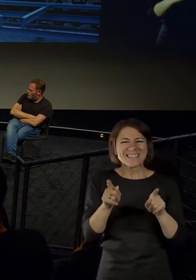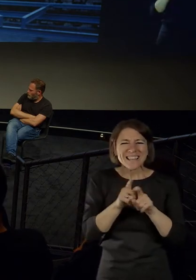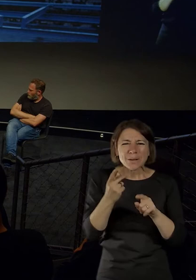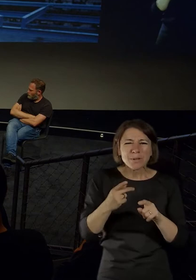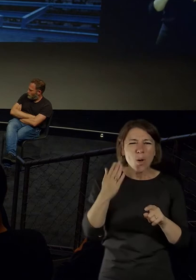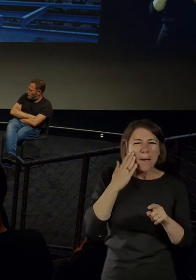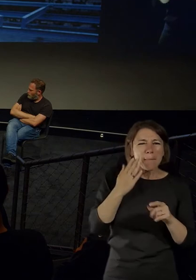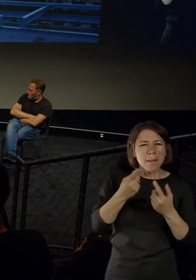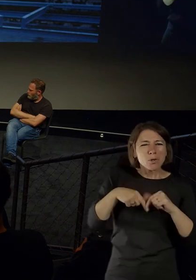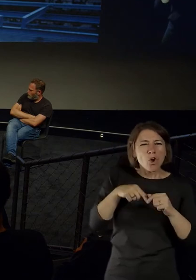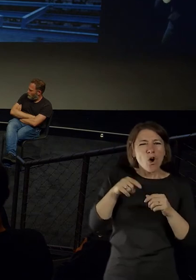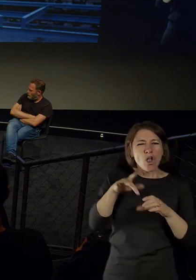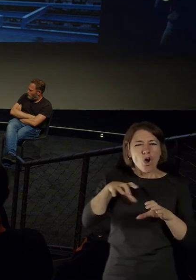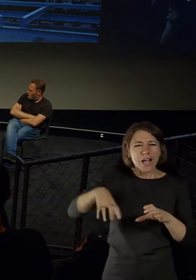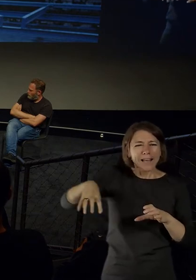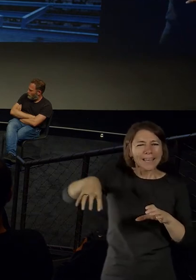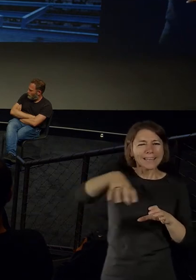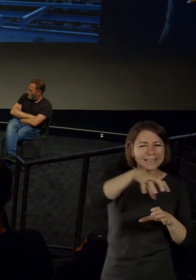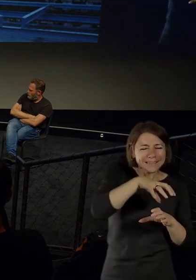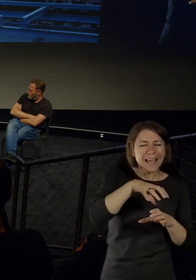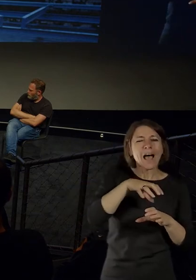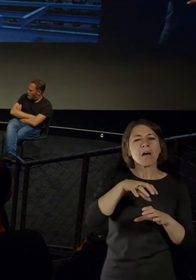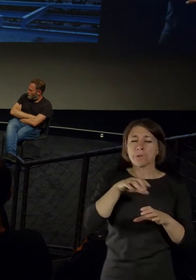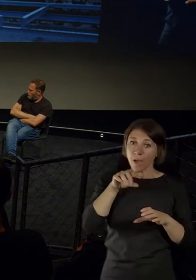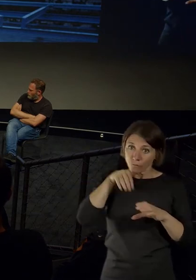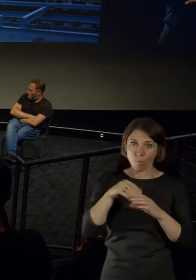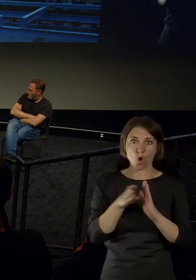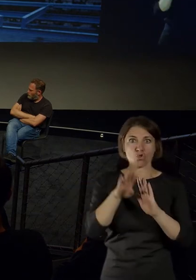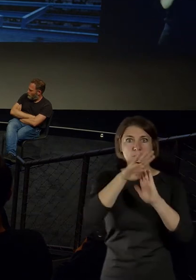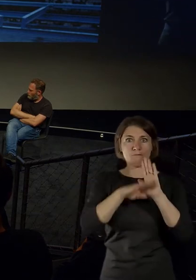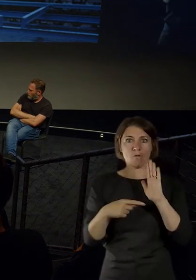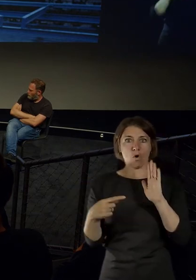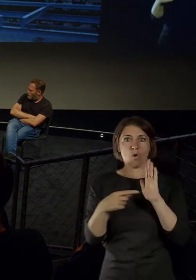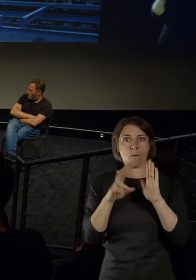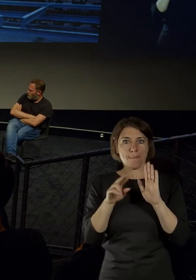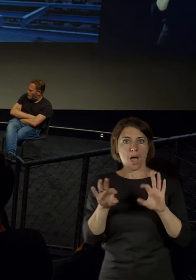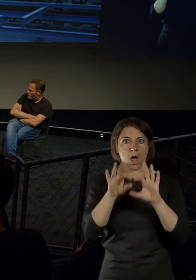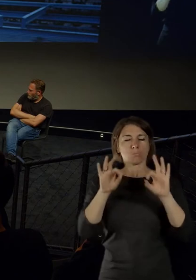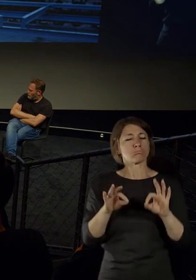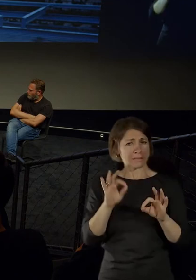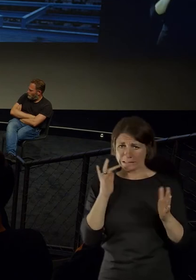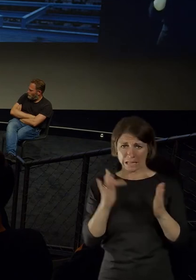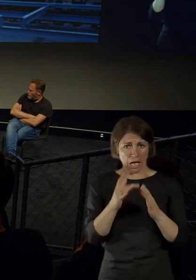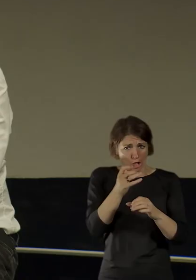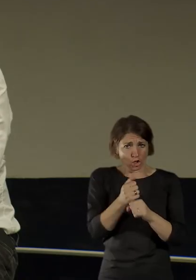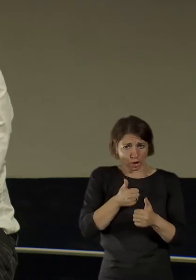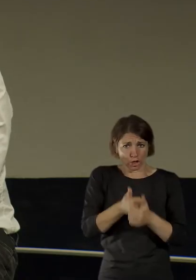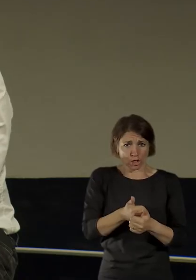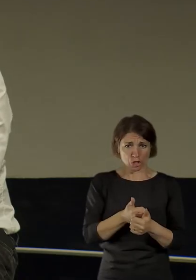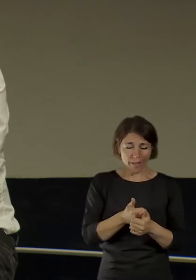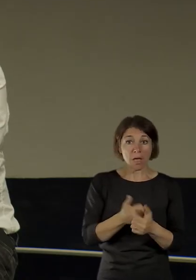A je dostatečnou regulací ten popis a ten výškový strop. A ta práce teď probíhá,